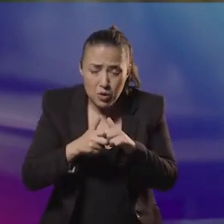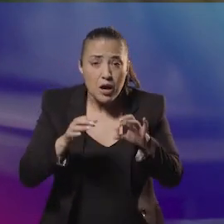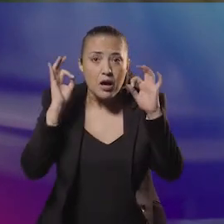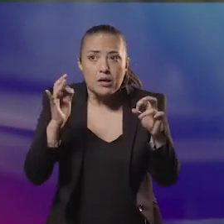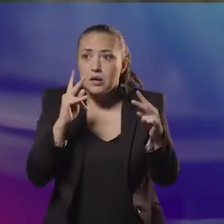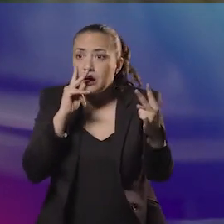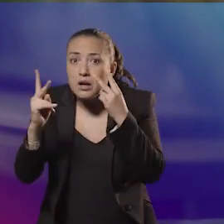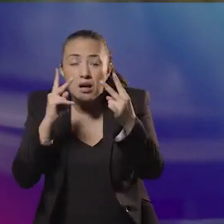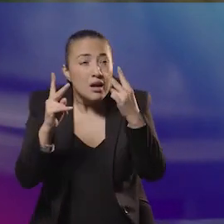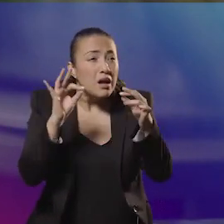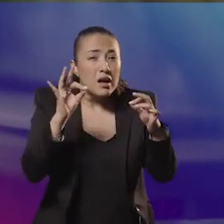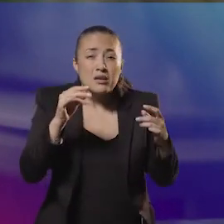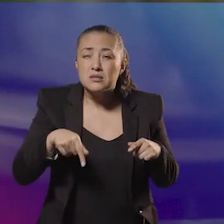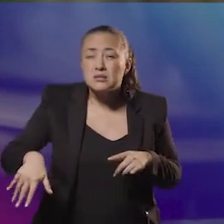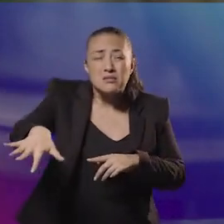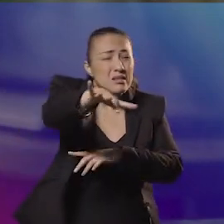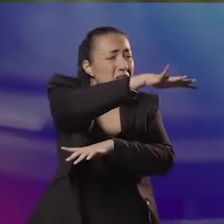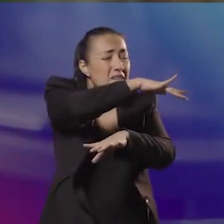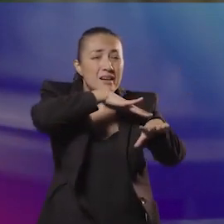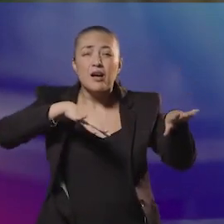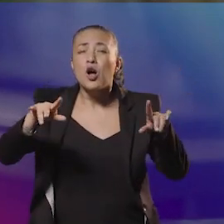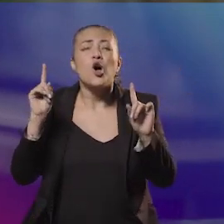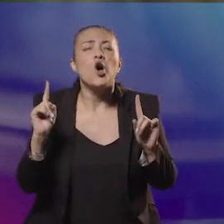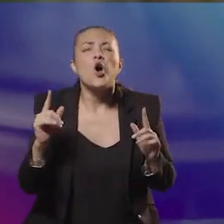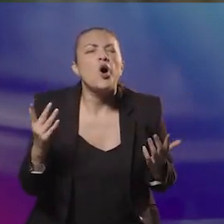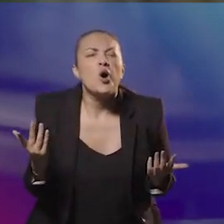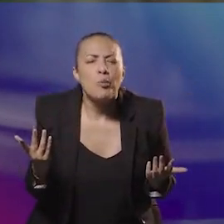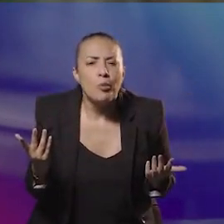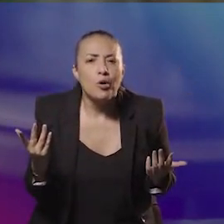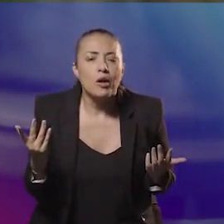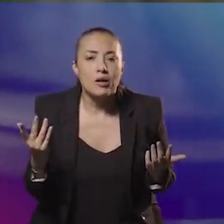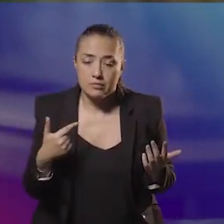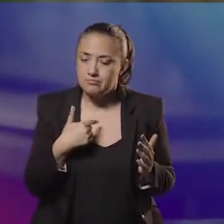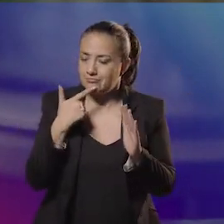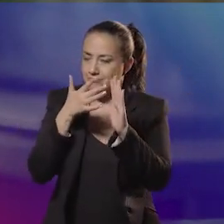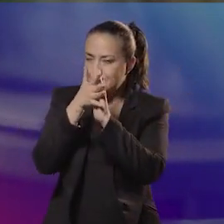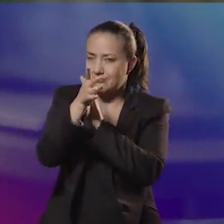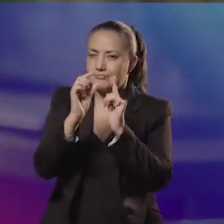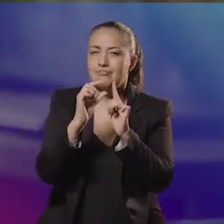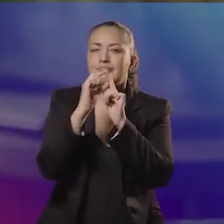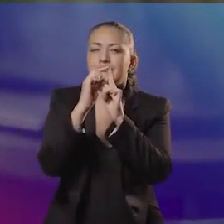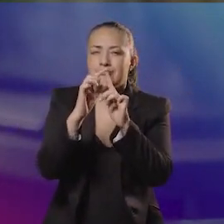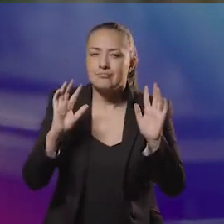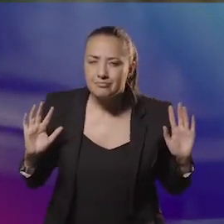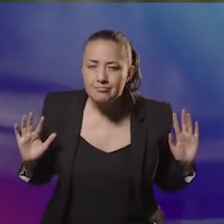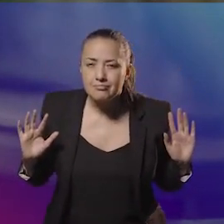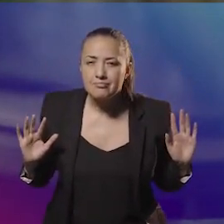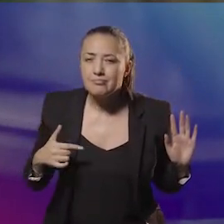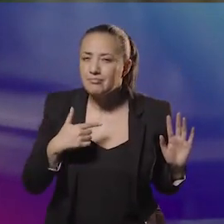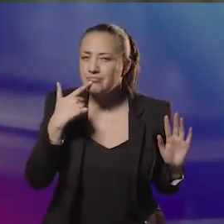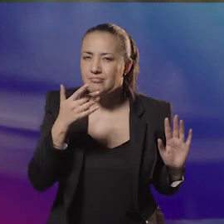Todo lo que hemos gestado alrededor es porque, voy a decir una palabra, yo no sé si eso lo editen